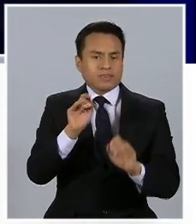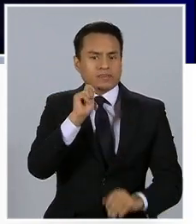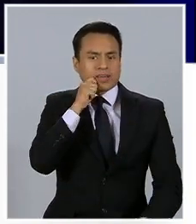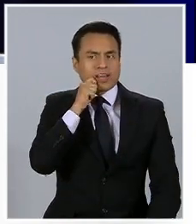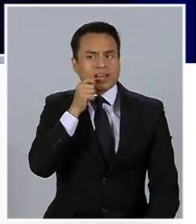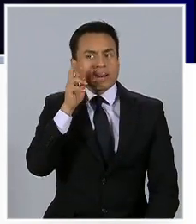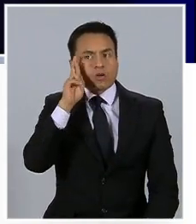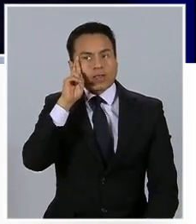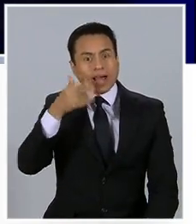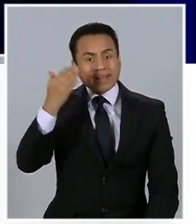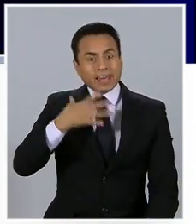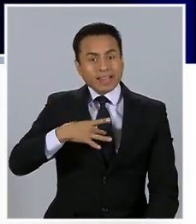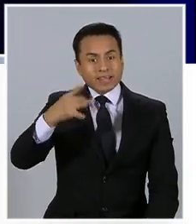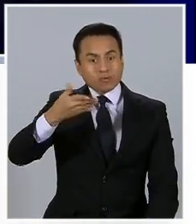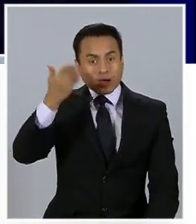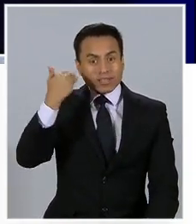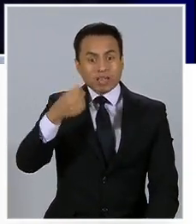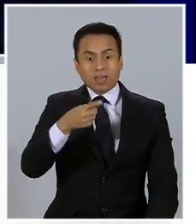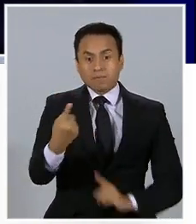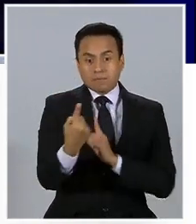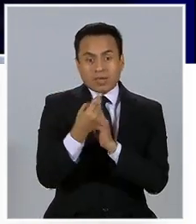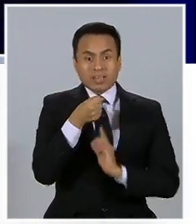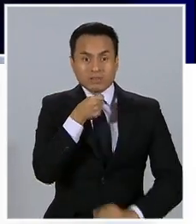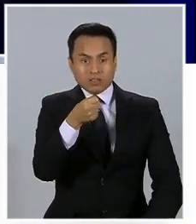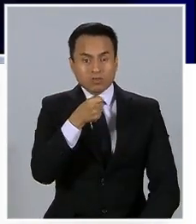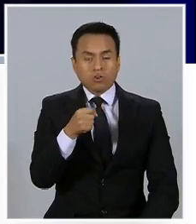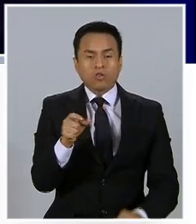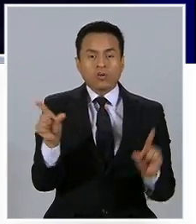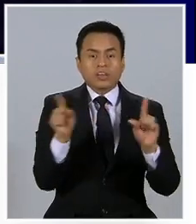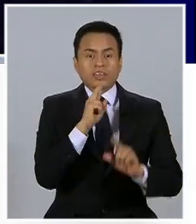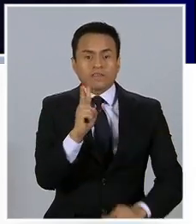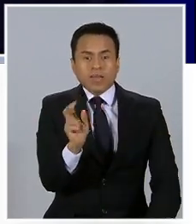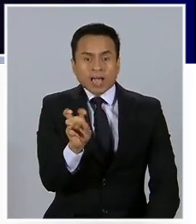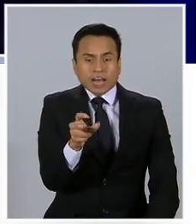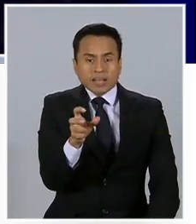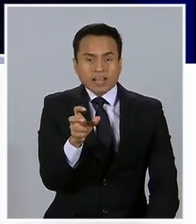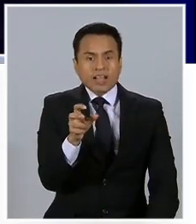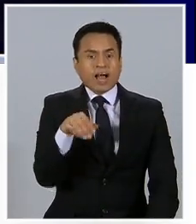vez que fue electo que usted me entrevistó en un canal de televisión a muy alta horas de la noche